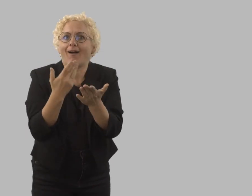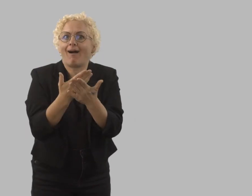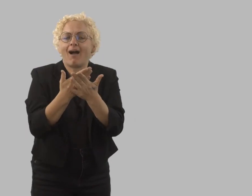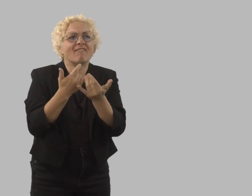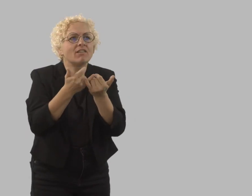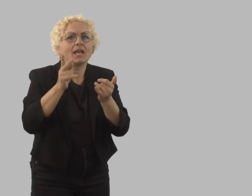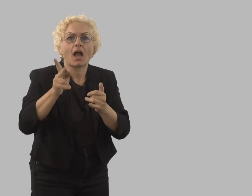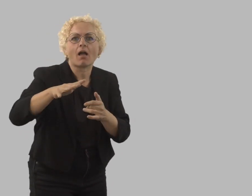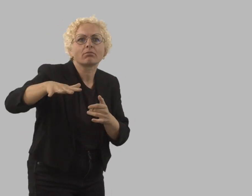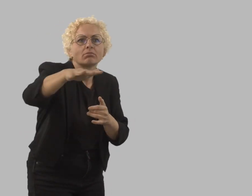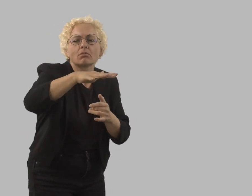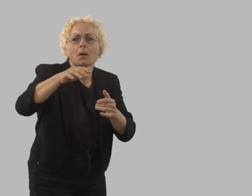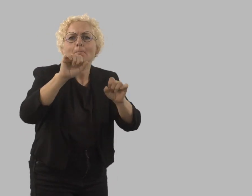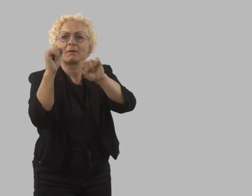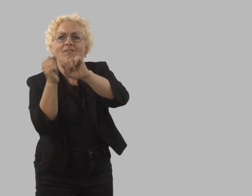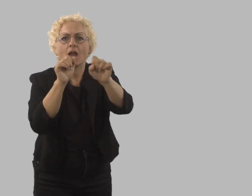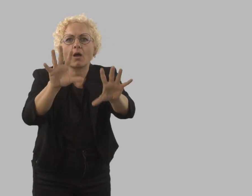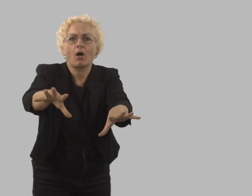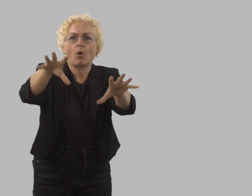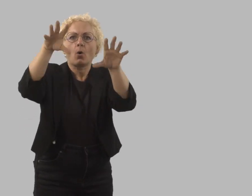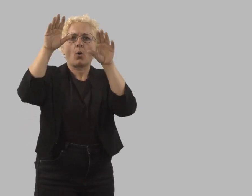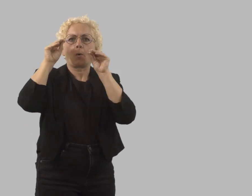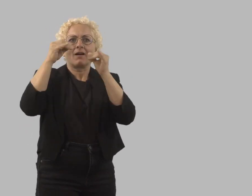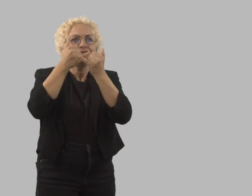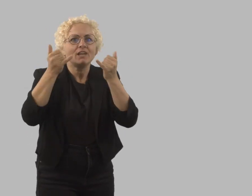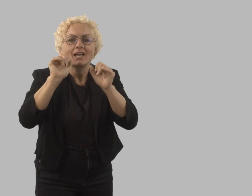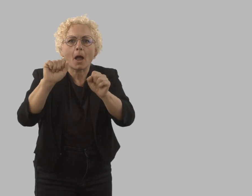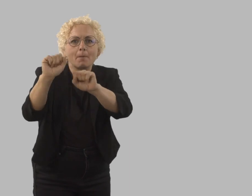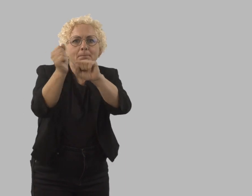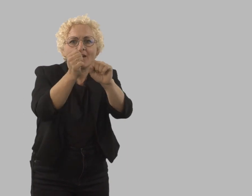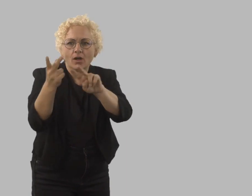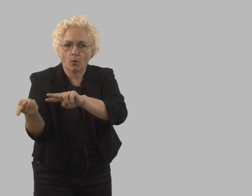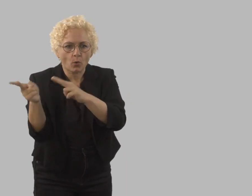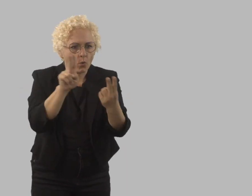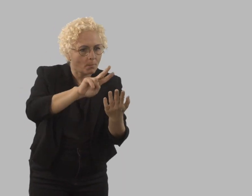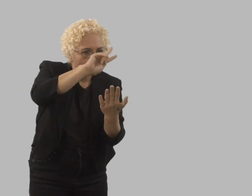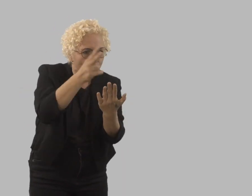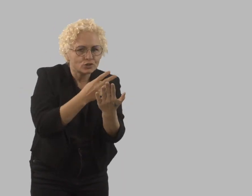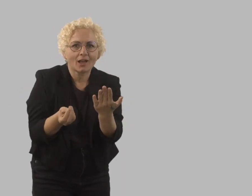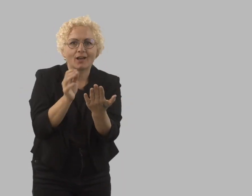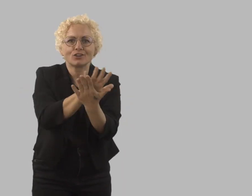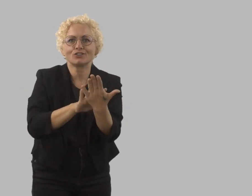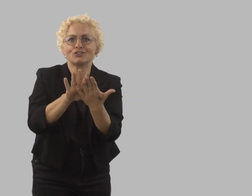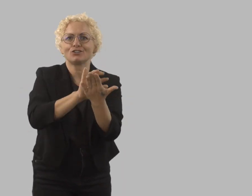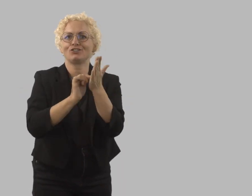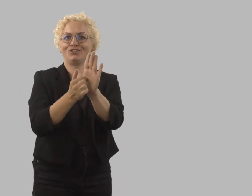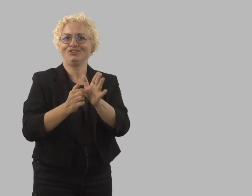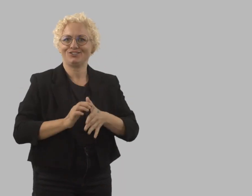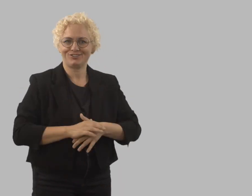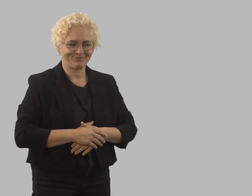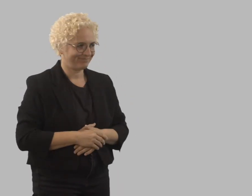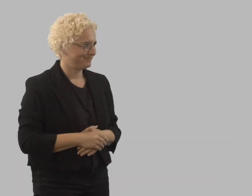Also: Wie nimmt man Bewegungen wahr? Wie kann man Bewegungen künstlerisch darstellen?